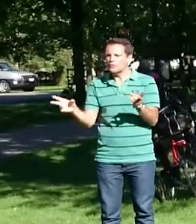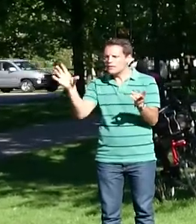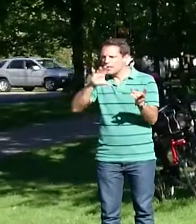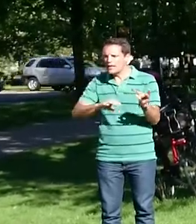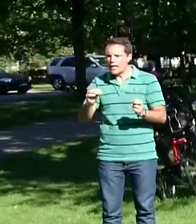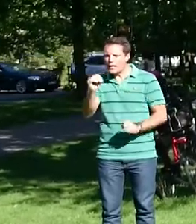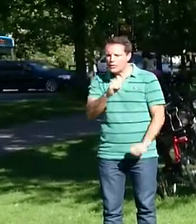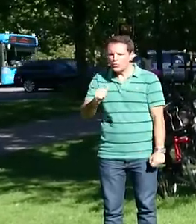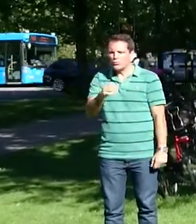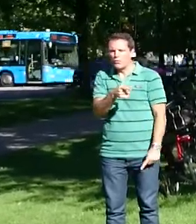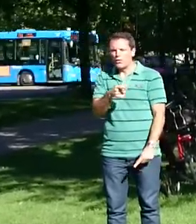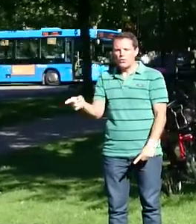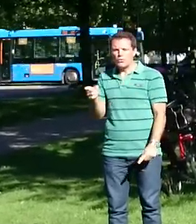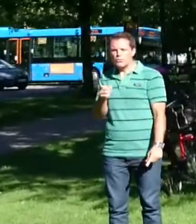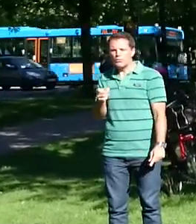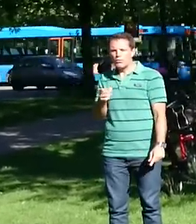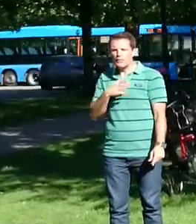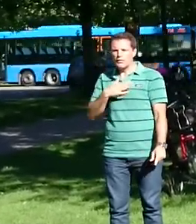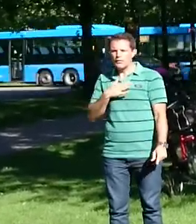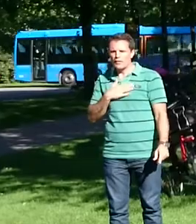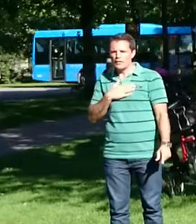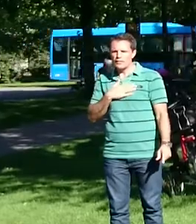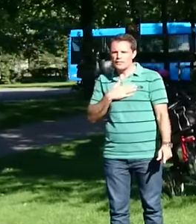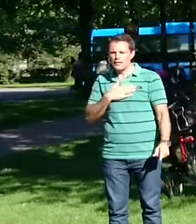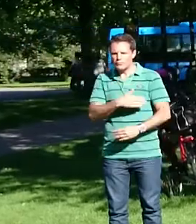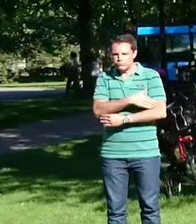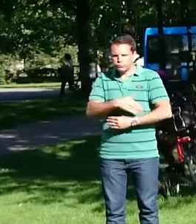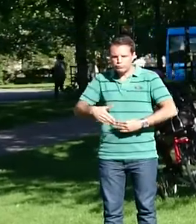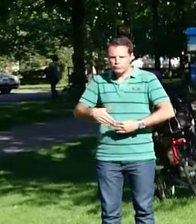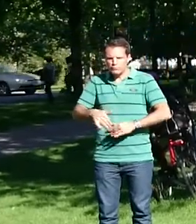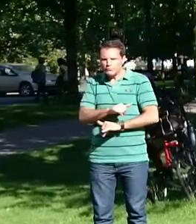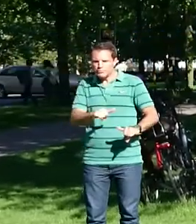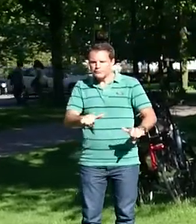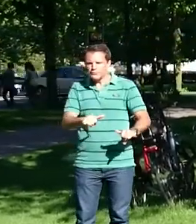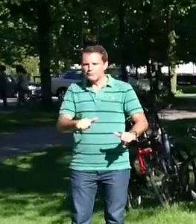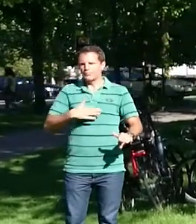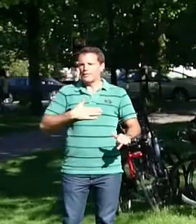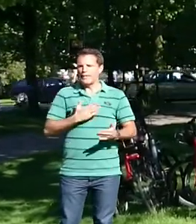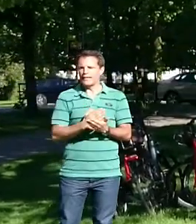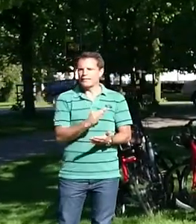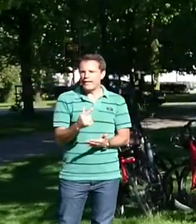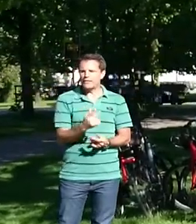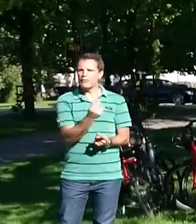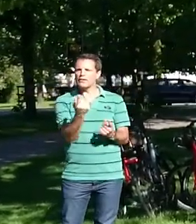som kommer att inskränka mina och många andra personers rättigheter.